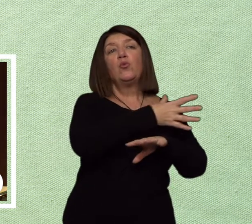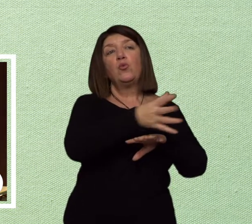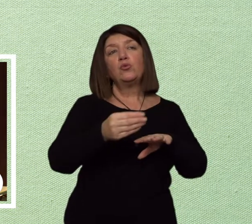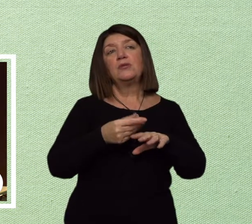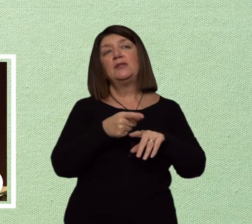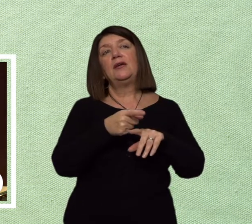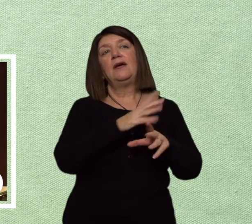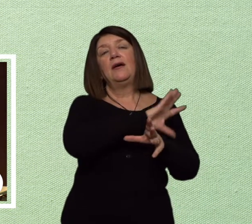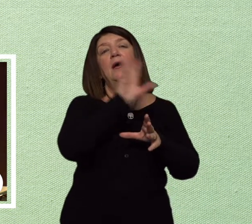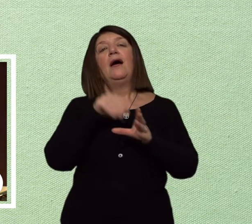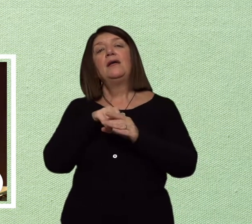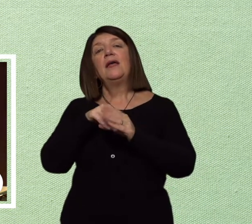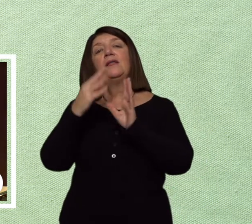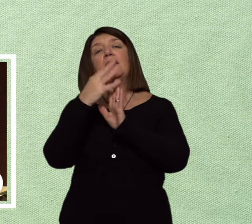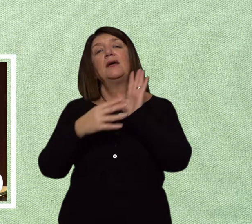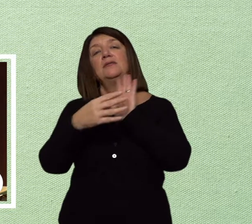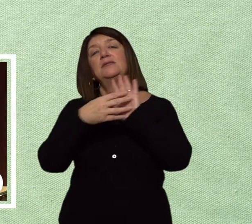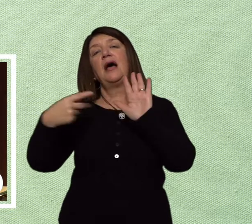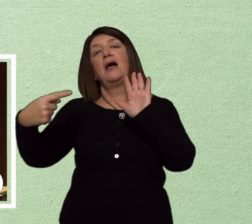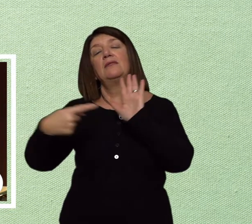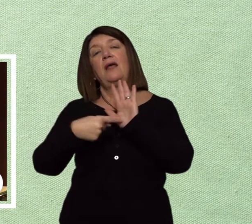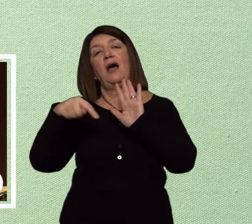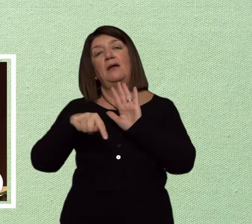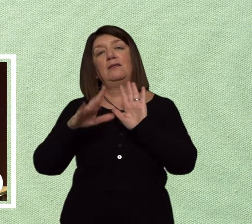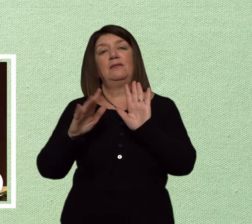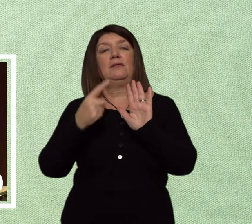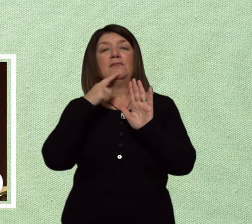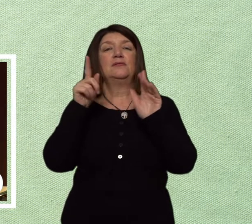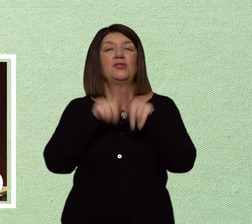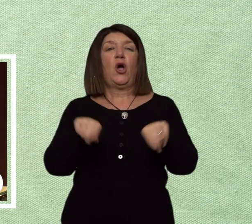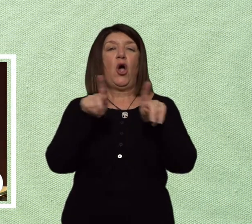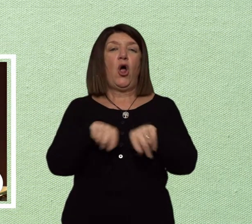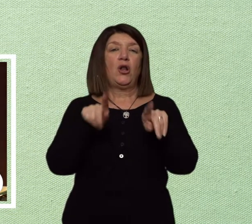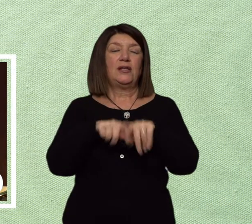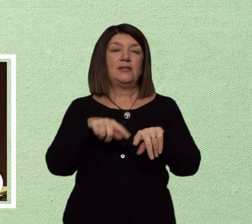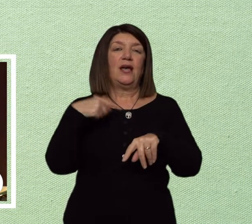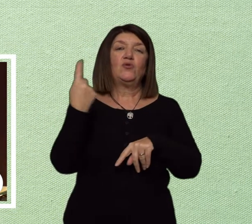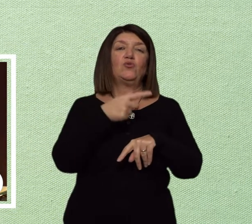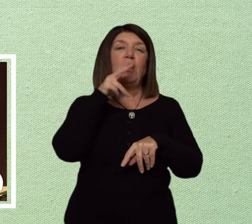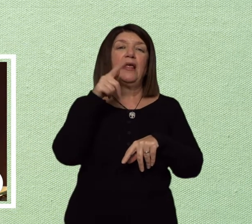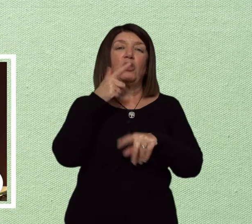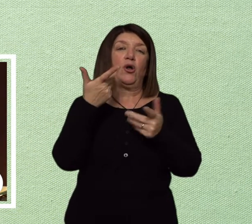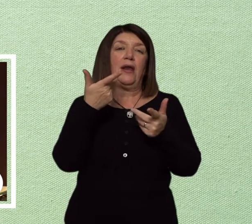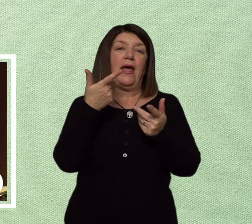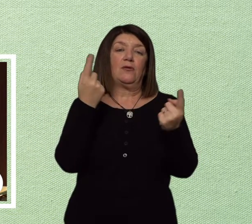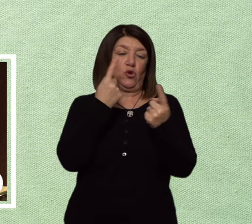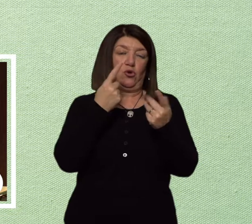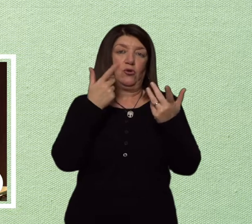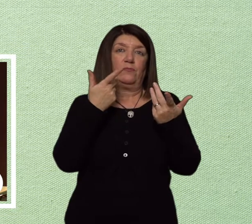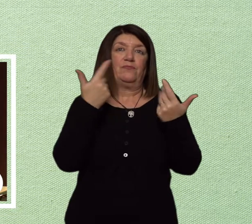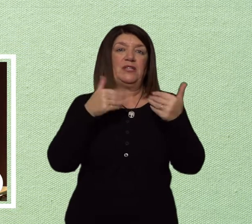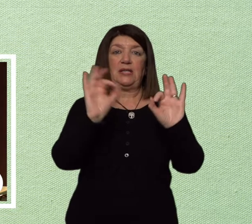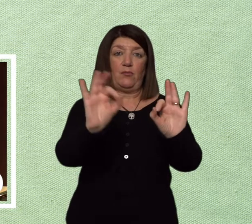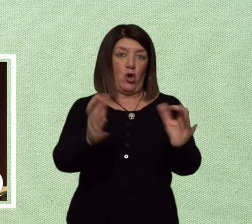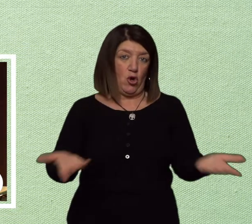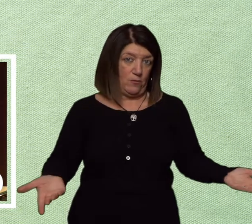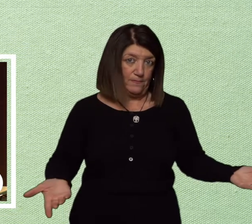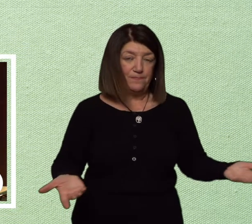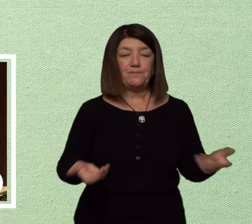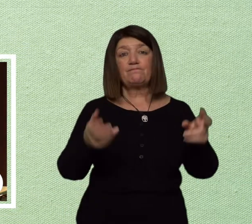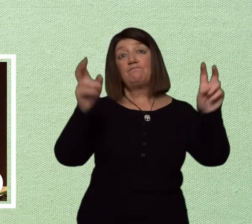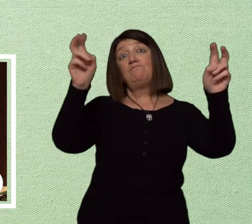standard per le donne normodotate. A questo proposito, faccio un po' la polemicuccia